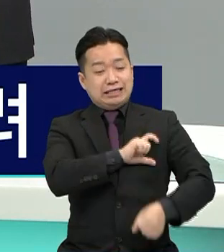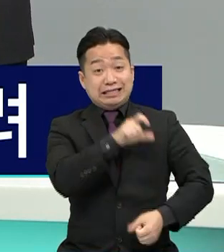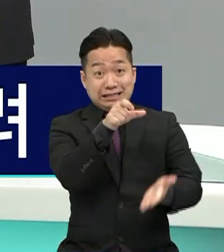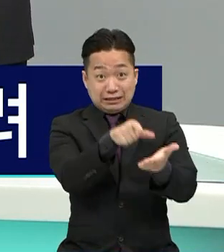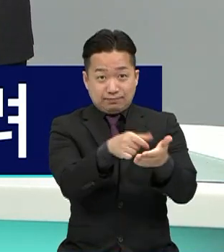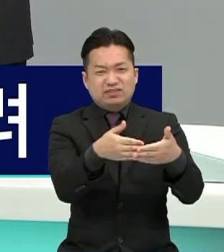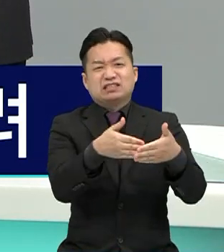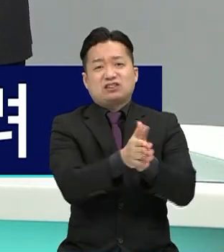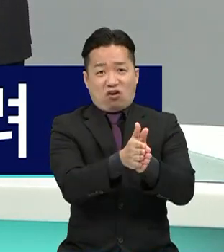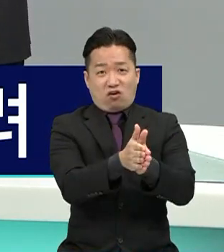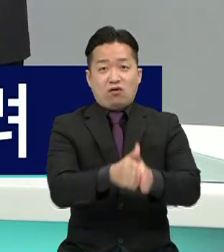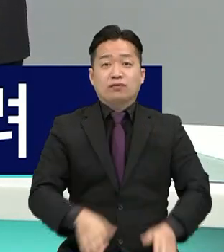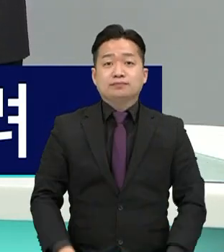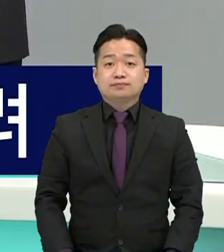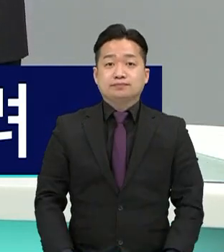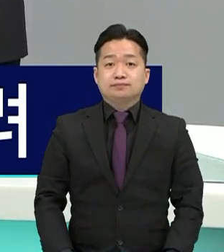오늘 첫 소식 이현영 기자가 전하겠습니다.